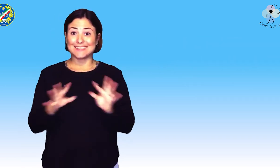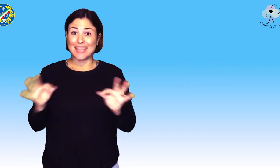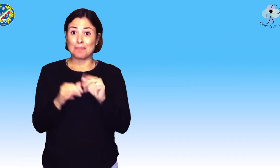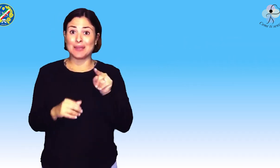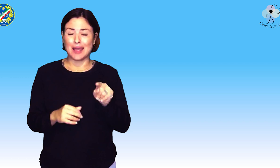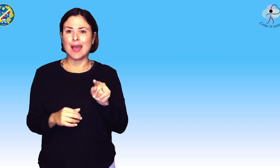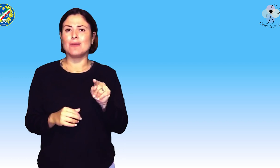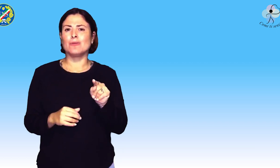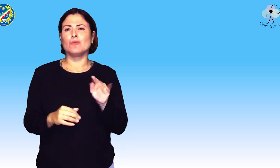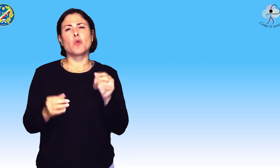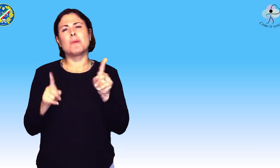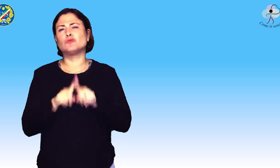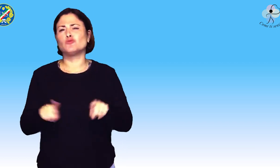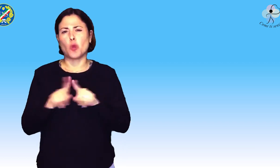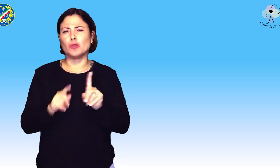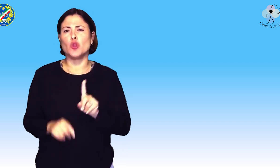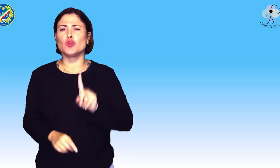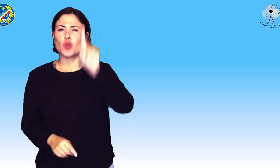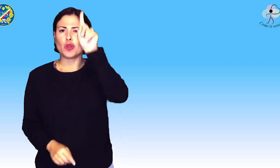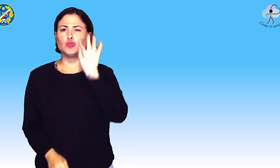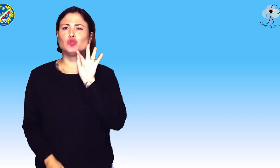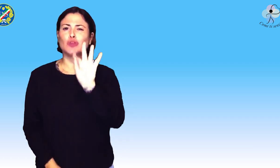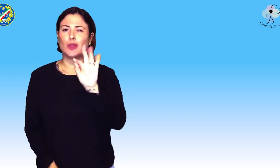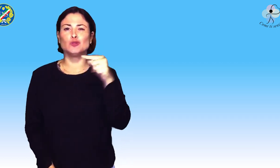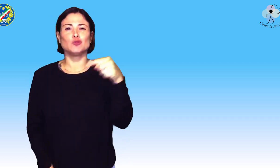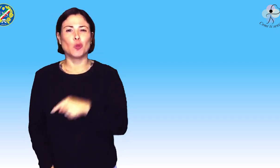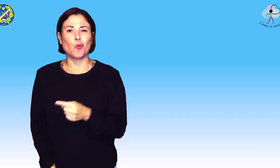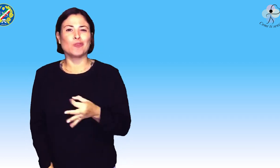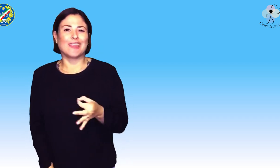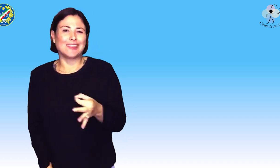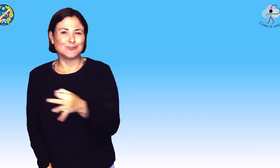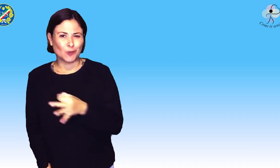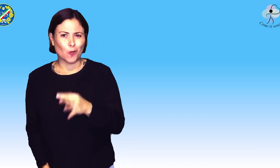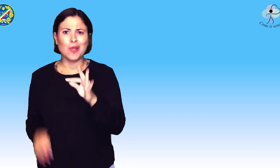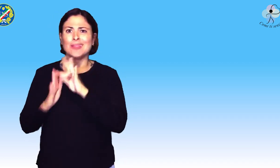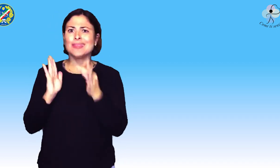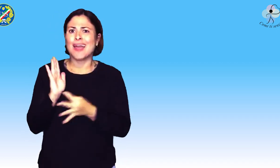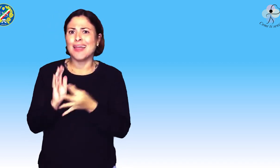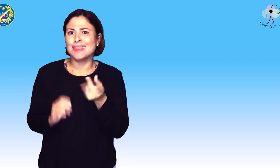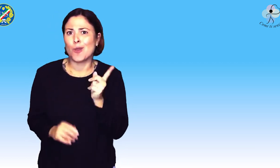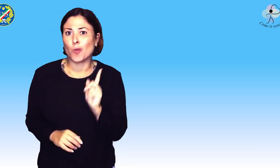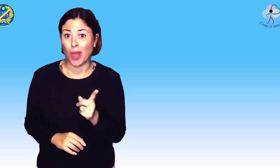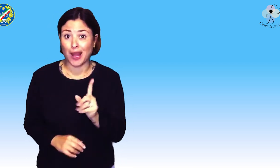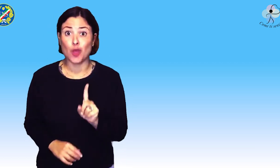Gli appuntamenti saranno come al solito divisi per zona Ecco le date: